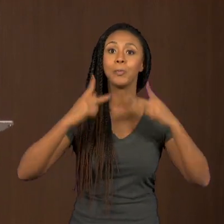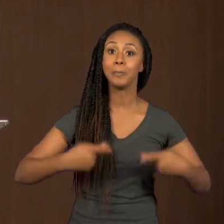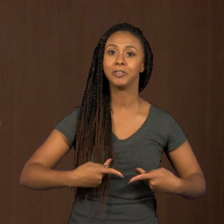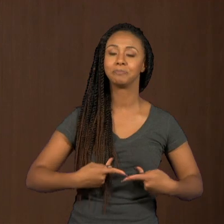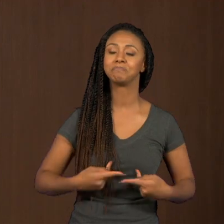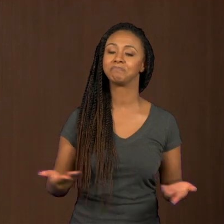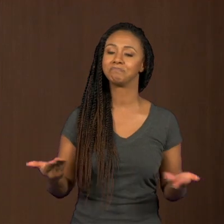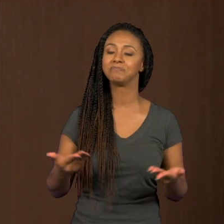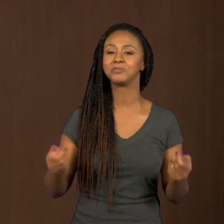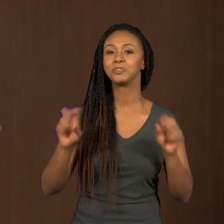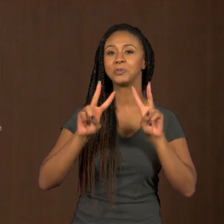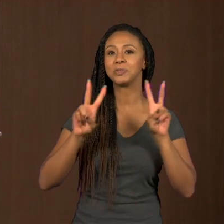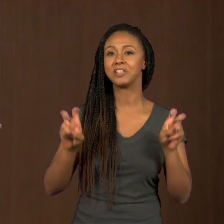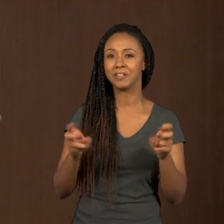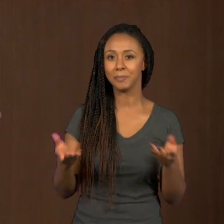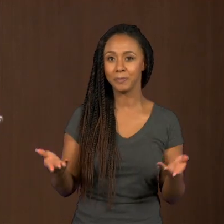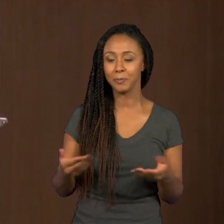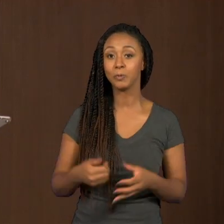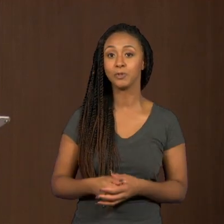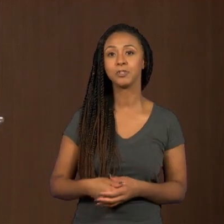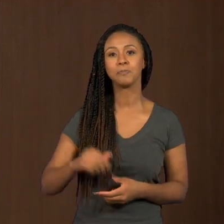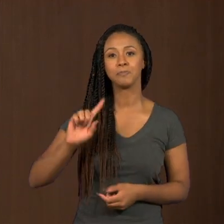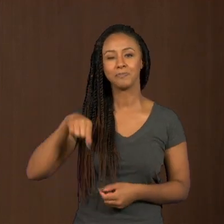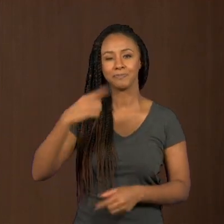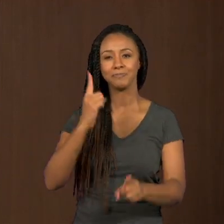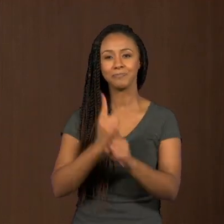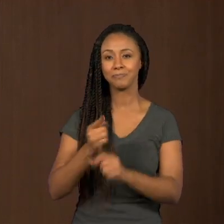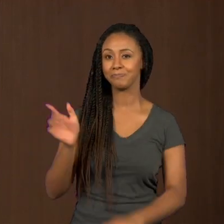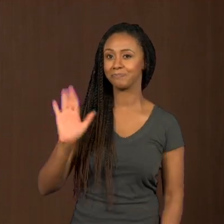NOSSO ASSUNTO, ENTÃO, DE HOJE. ATÉ A AULA QUE VEM.